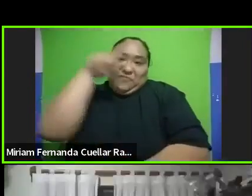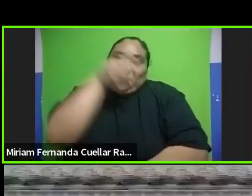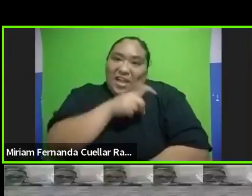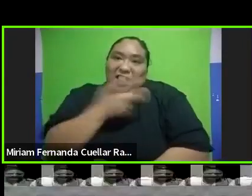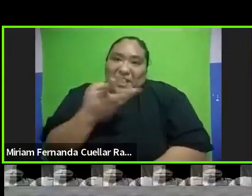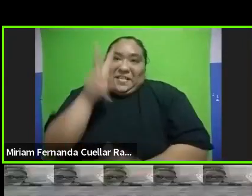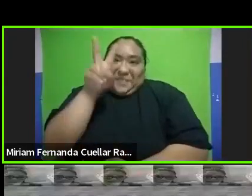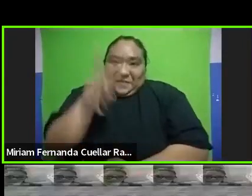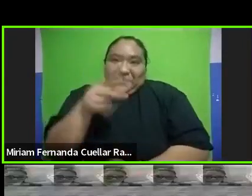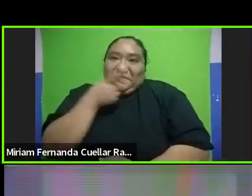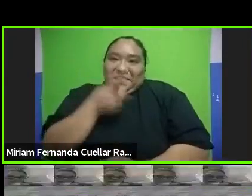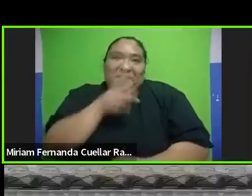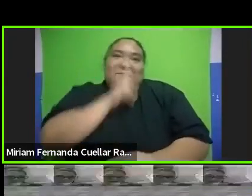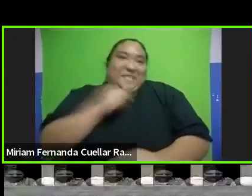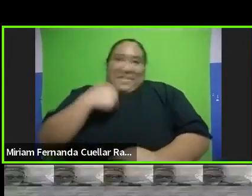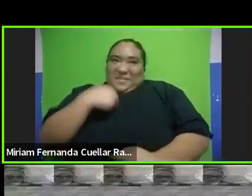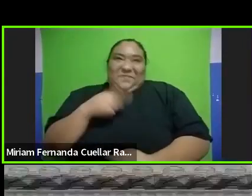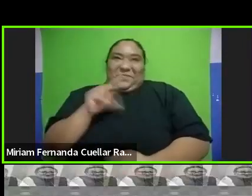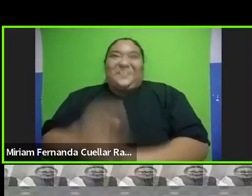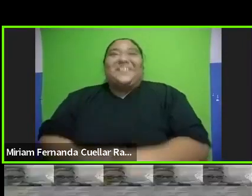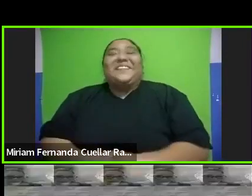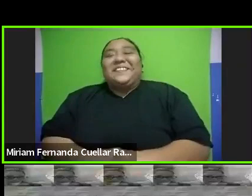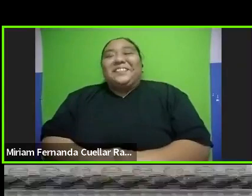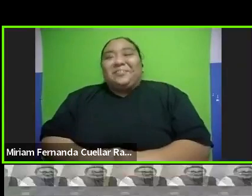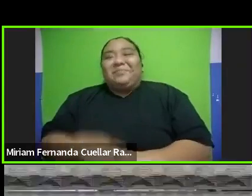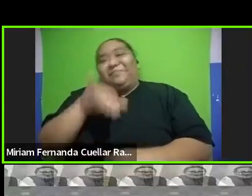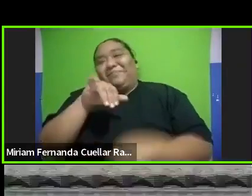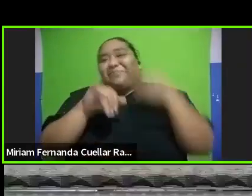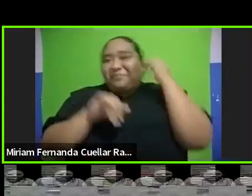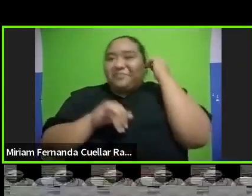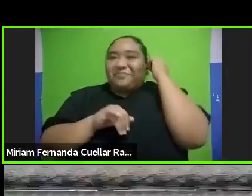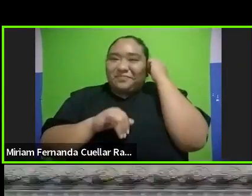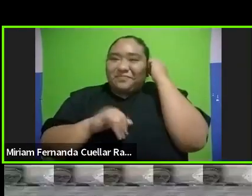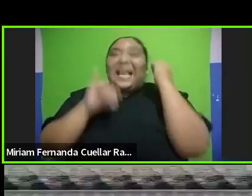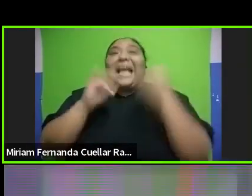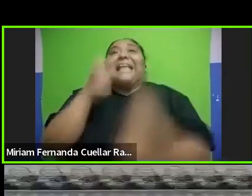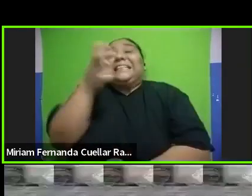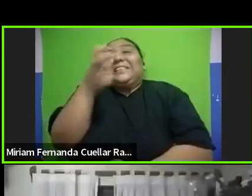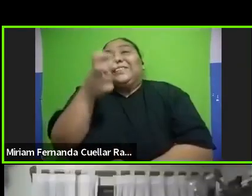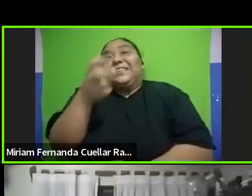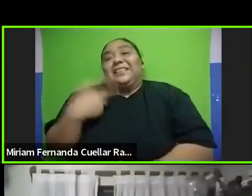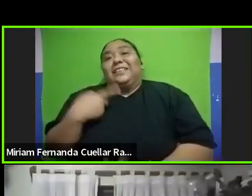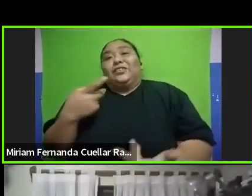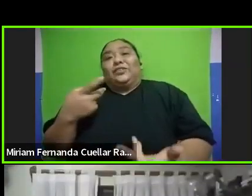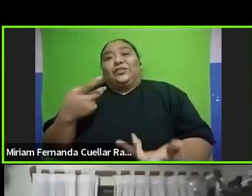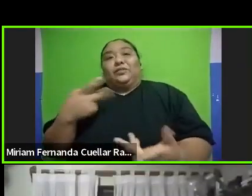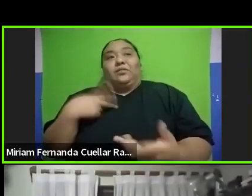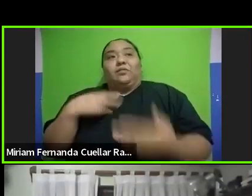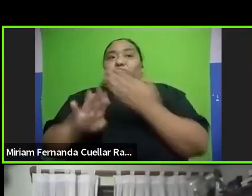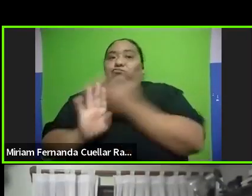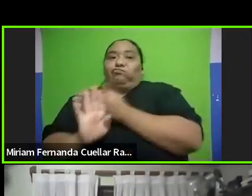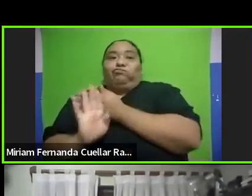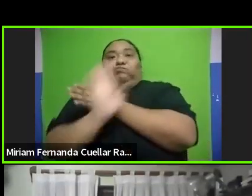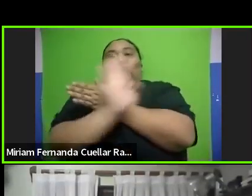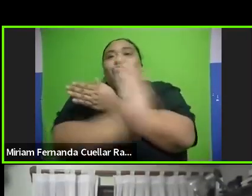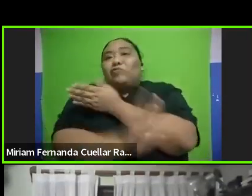mayores dificultades y no me dejara Mentir. Y este Mentir. Y este entonces, e tonces, pues, sigue siendo pues, sigue siendo un hada